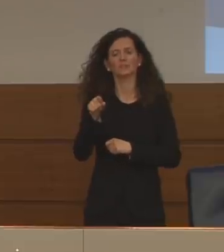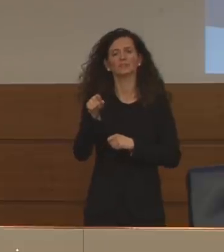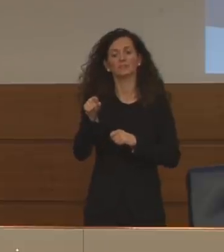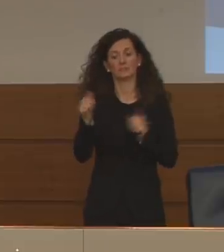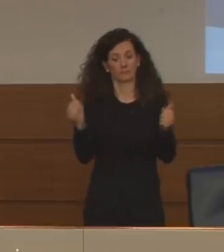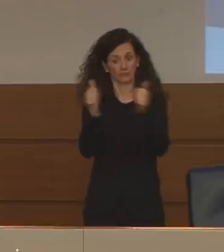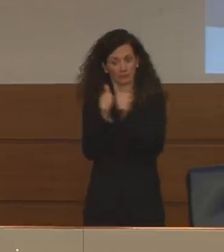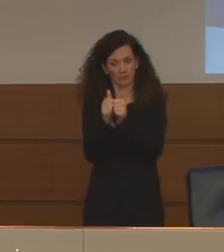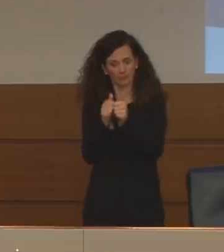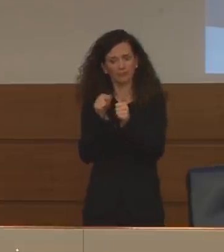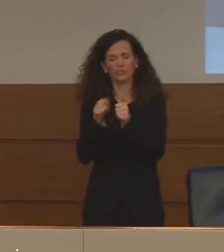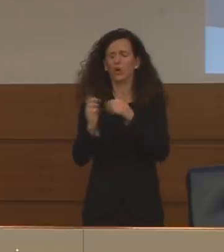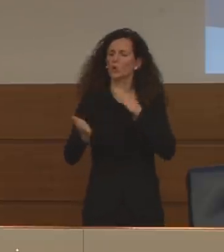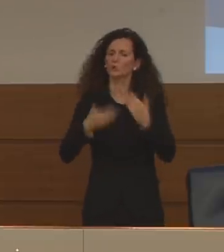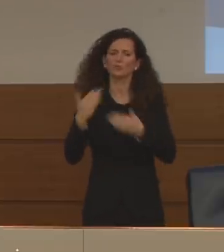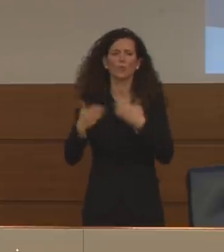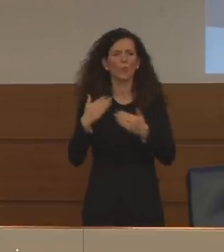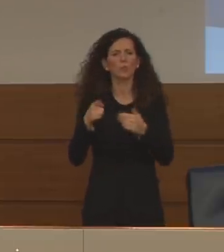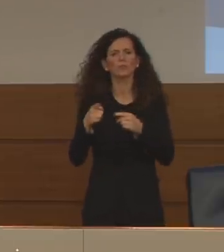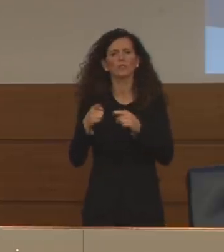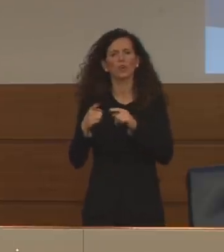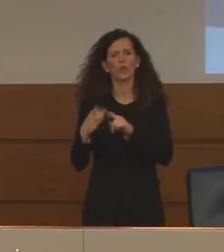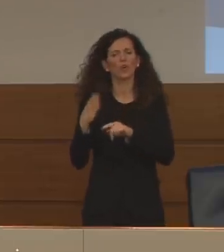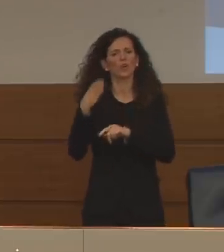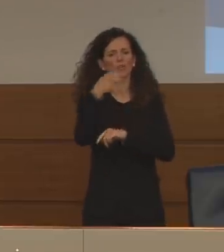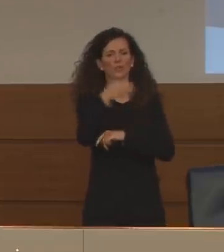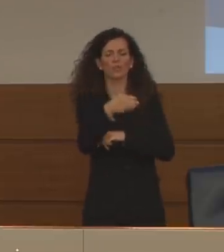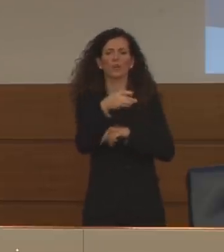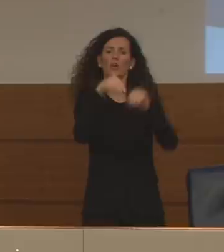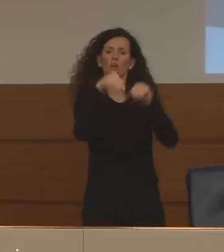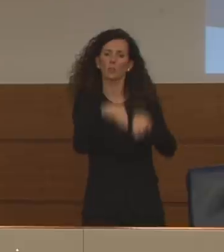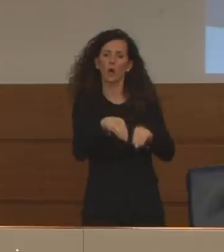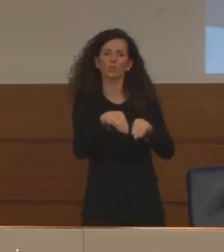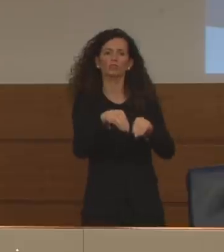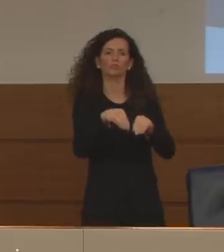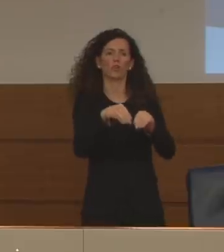recare immediatamente nel luogo di domicilio, di residenza,